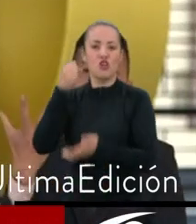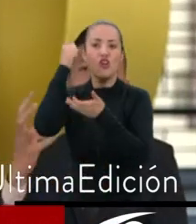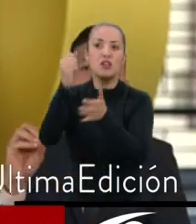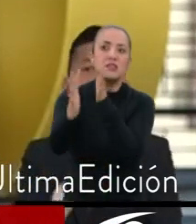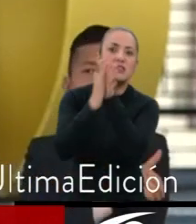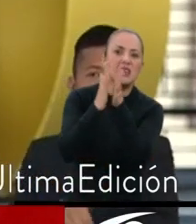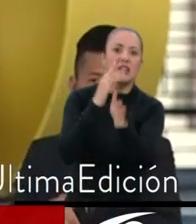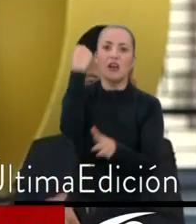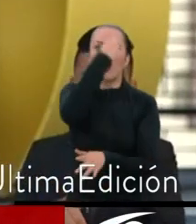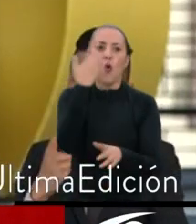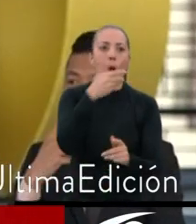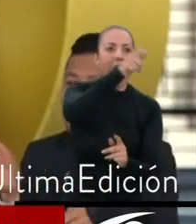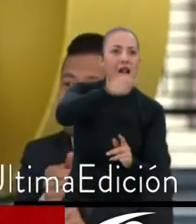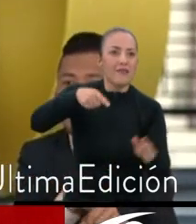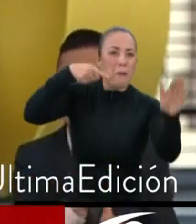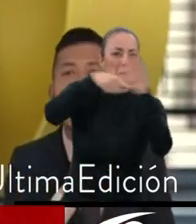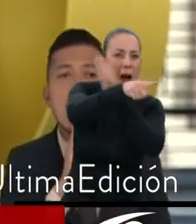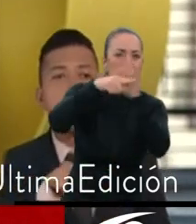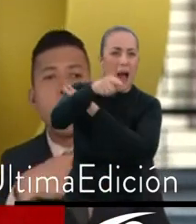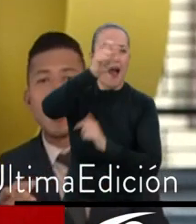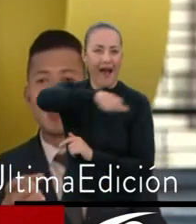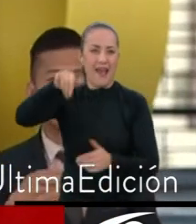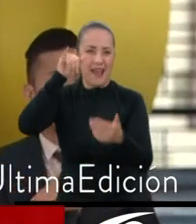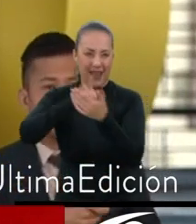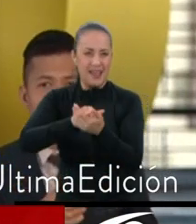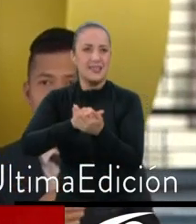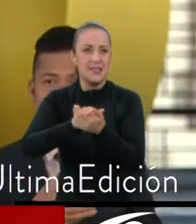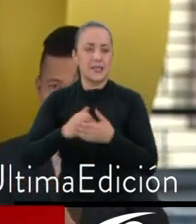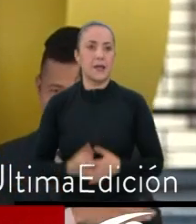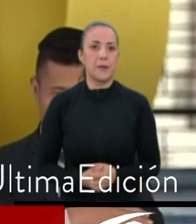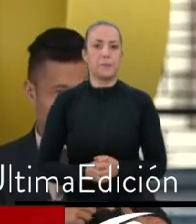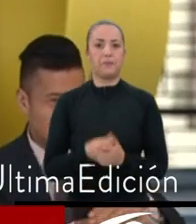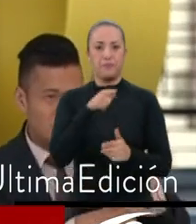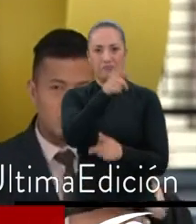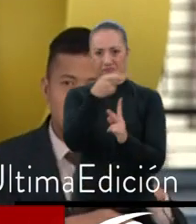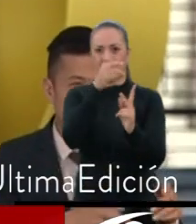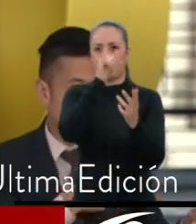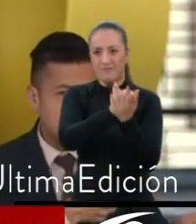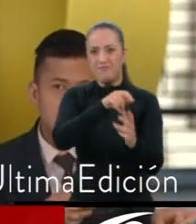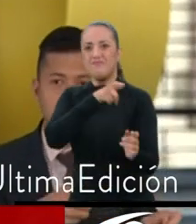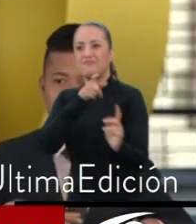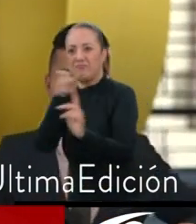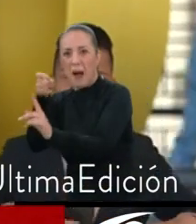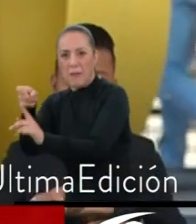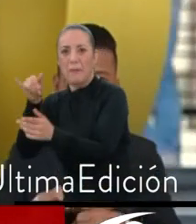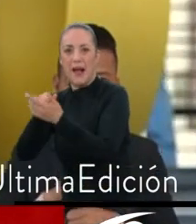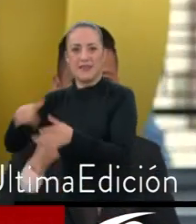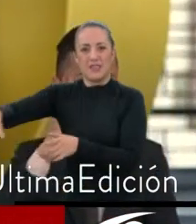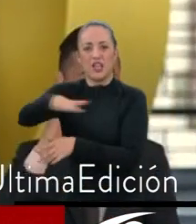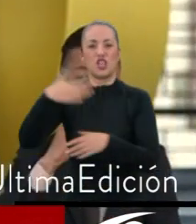la alcaldesa mayor ha tomado la decisión de incrementar la recompensa hasta 50 millones de